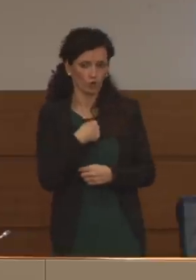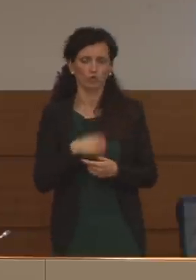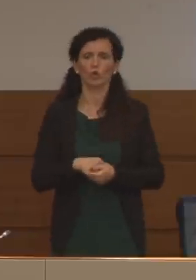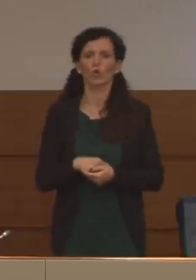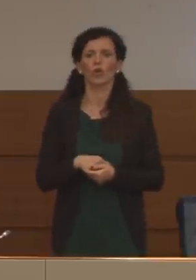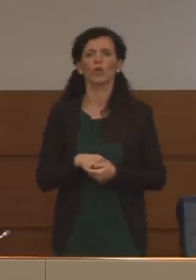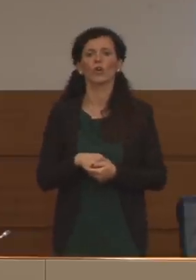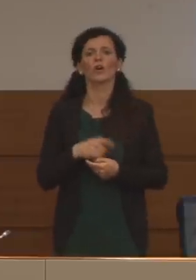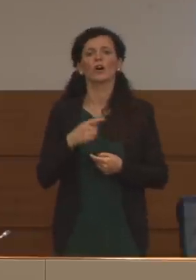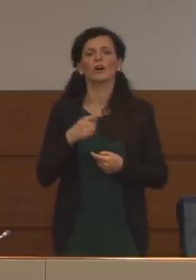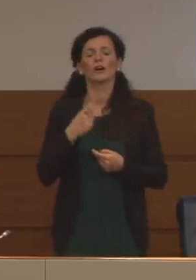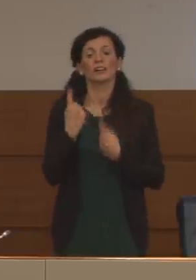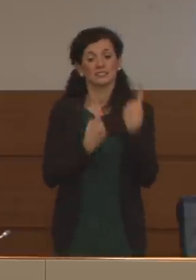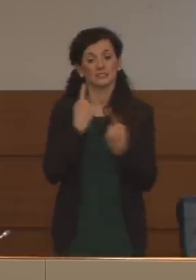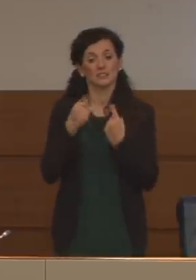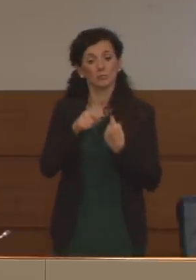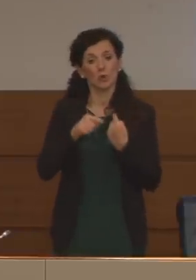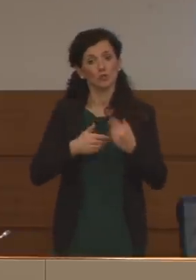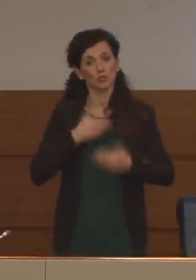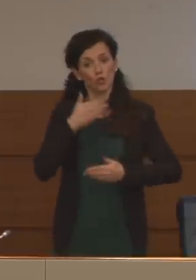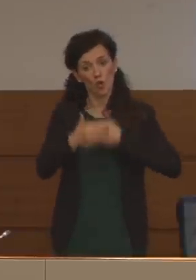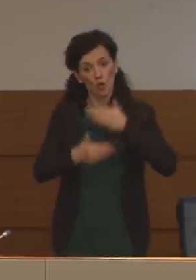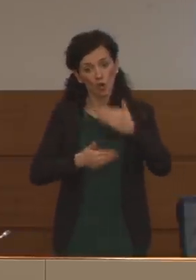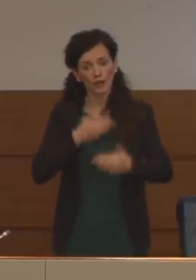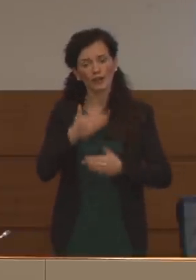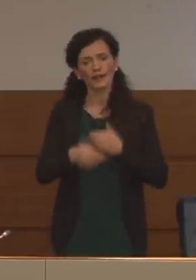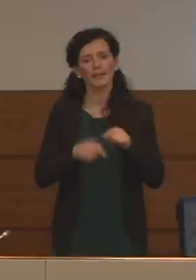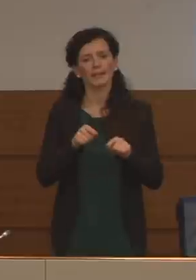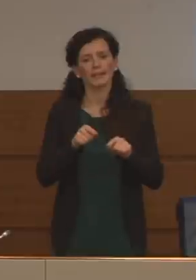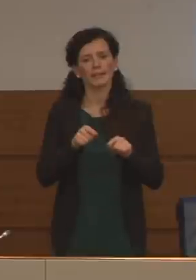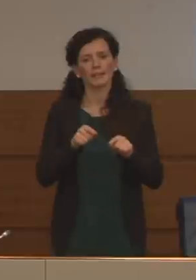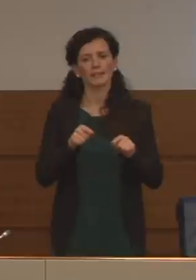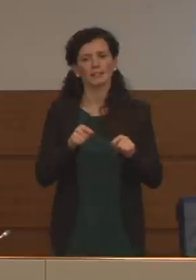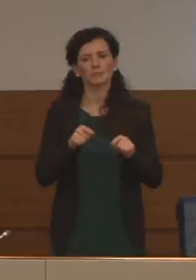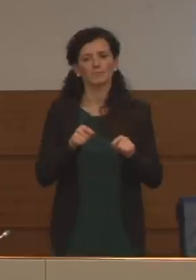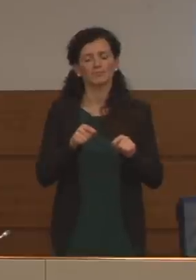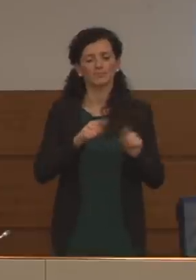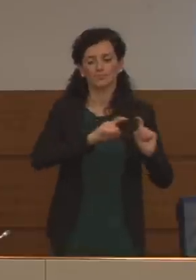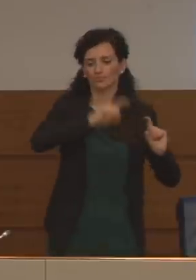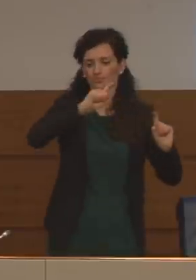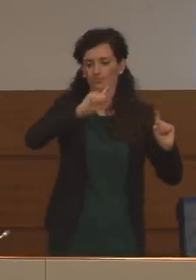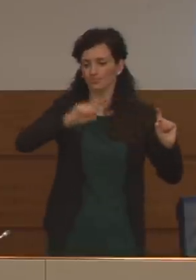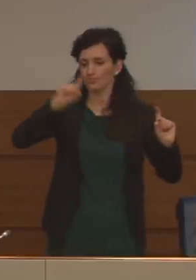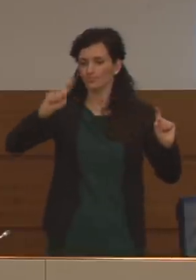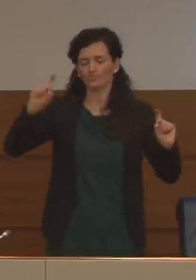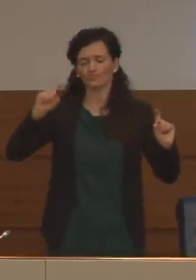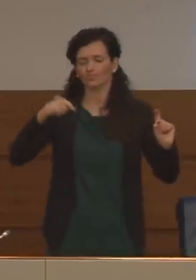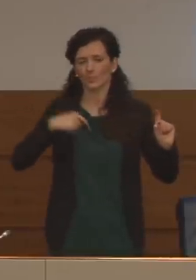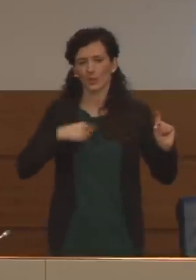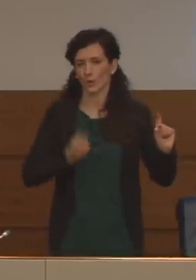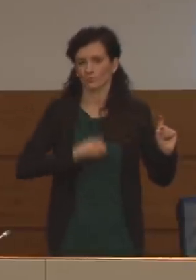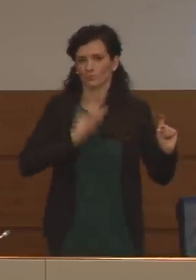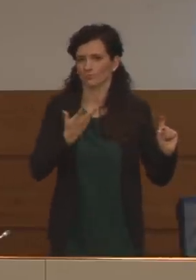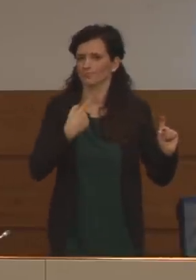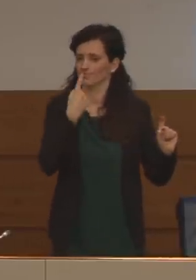dell'andamento, come non mi esprimo sulla curva non vorrei esprimermi su questo